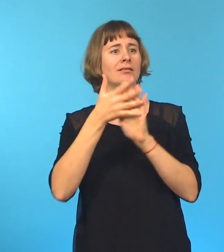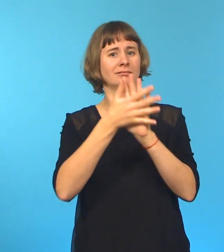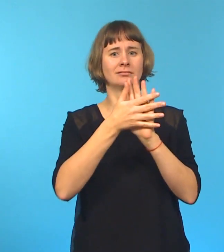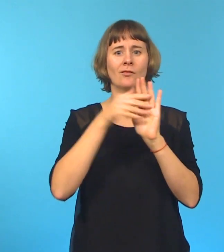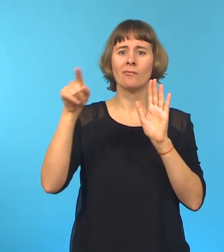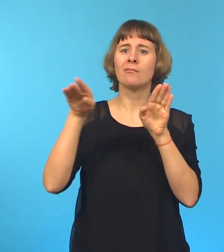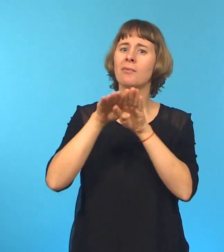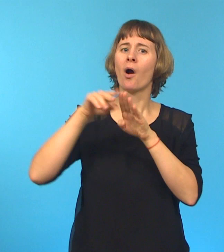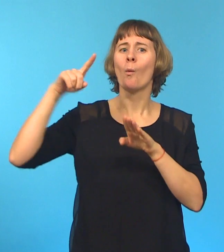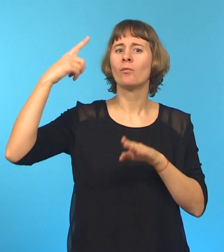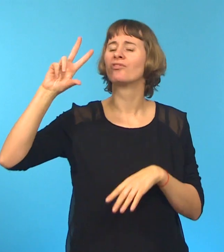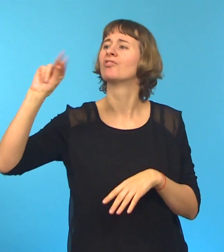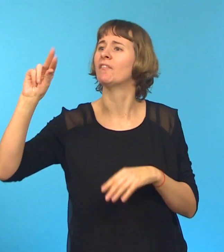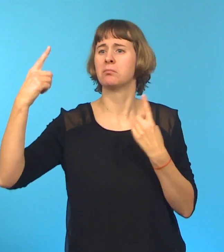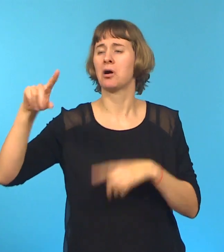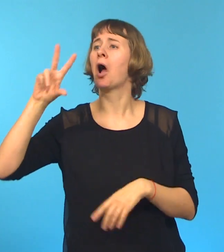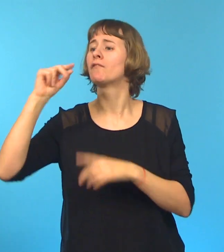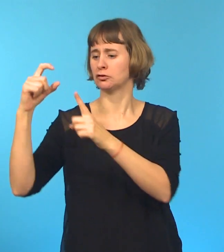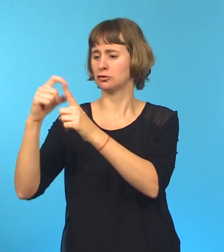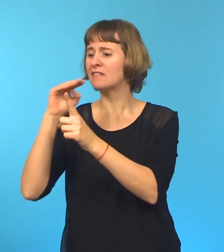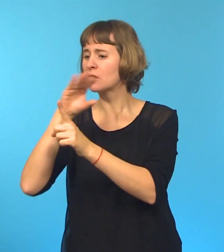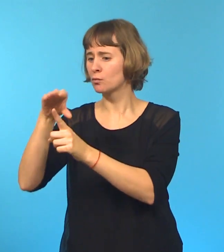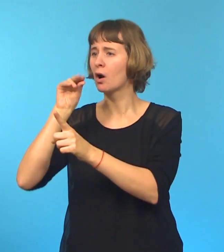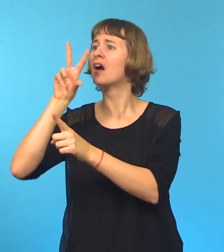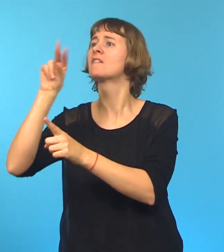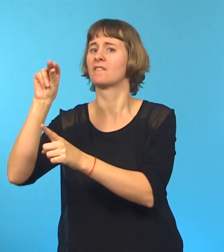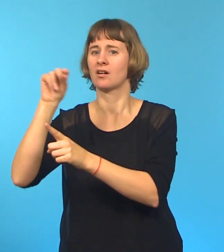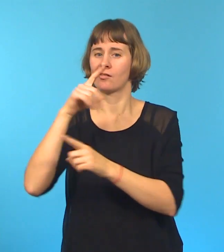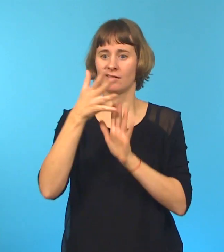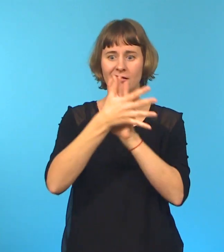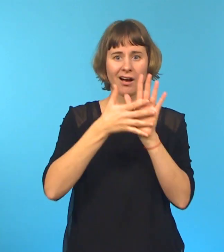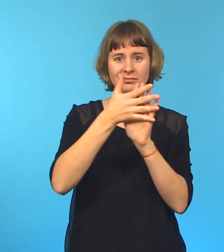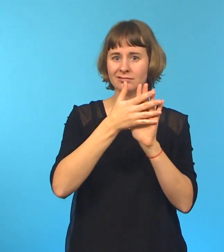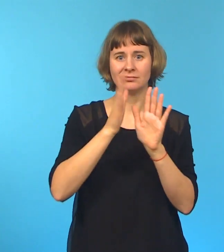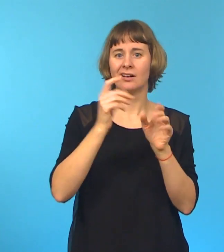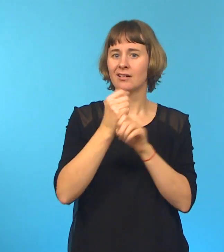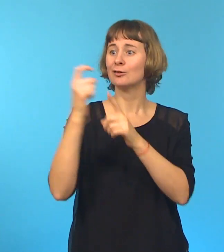kalbantieji gestų kalba, skirtingai negu kalbantieji įprasta lietuvių kalba,